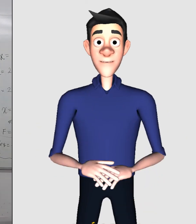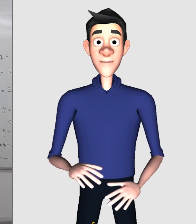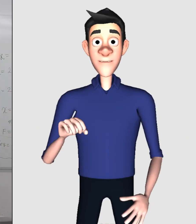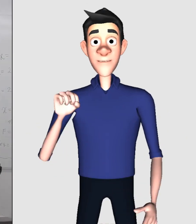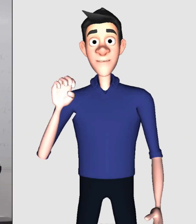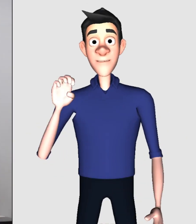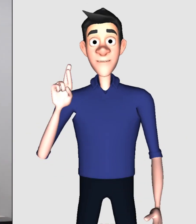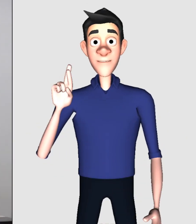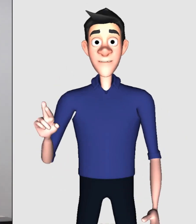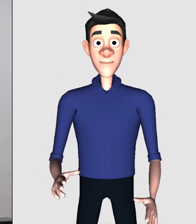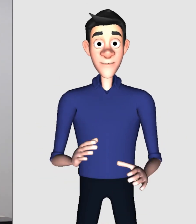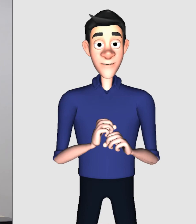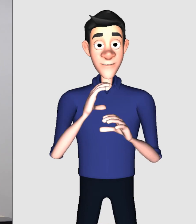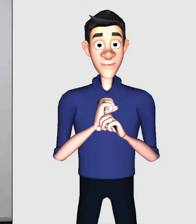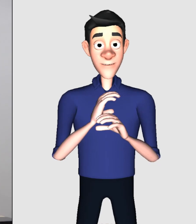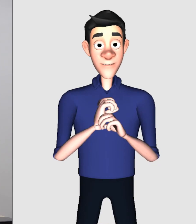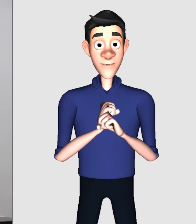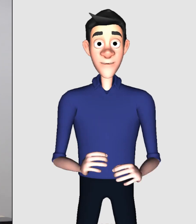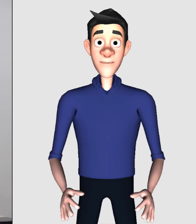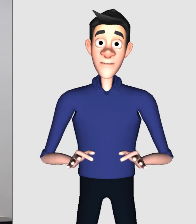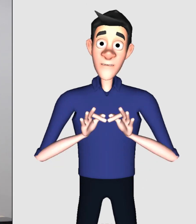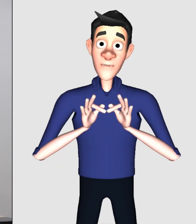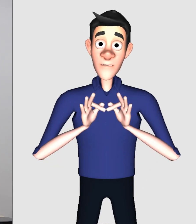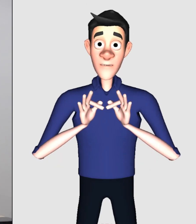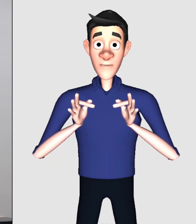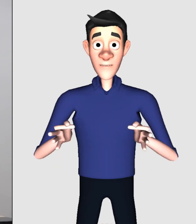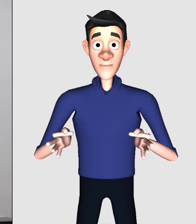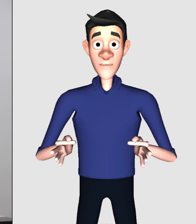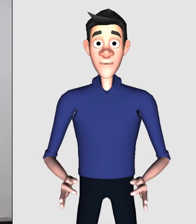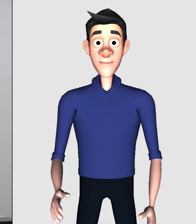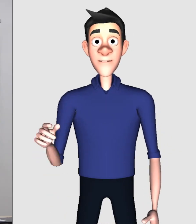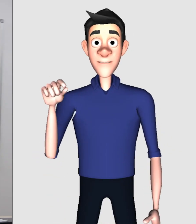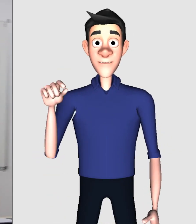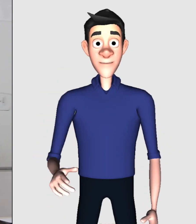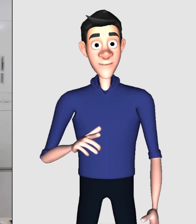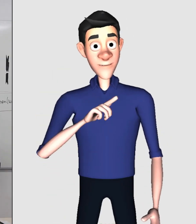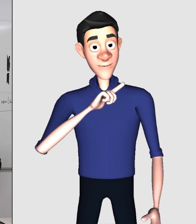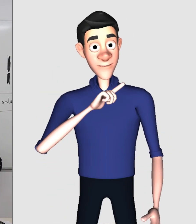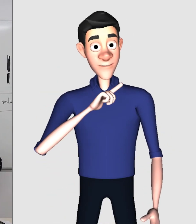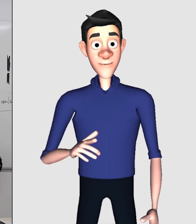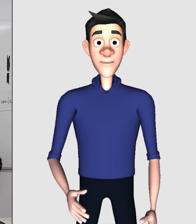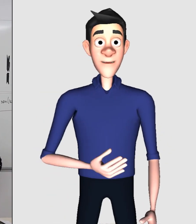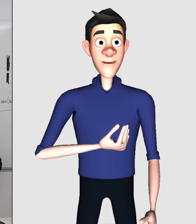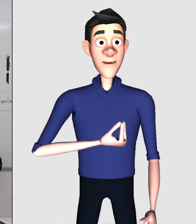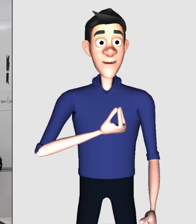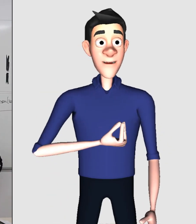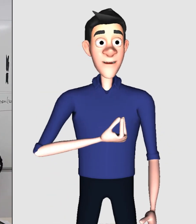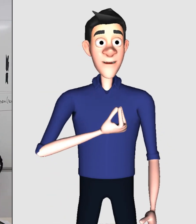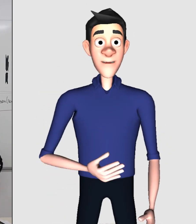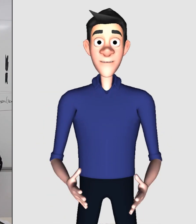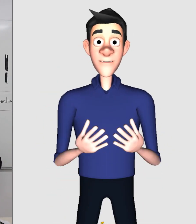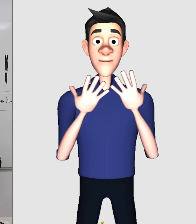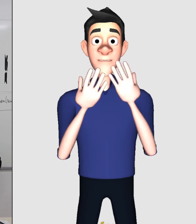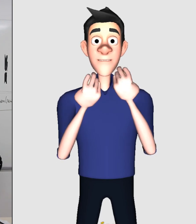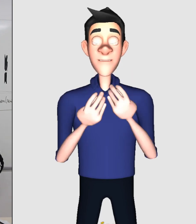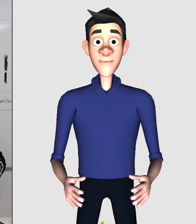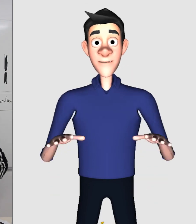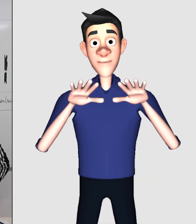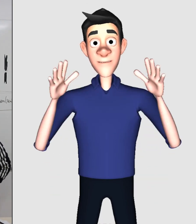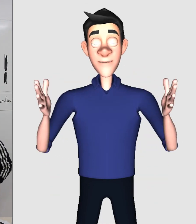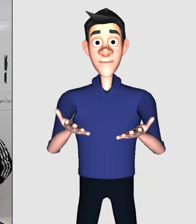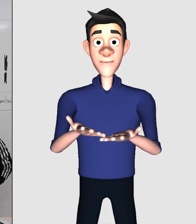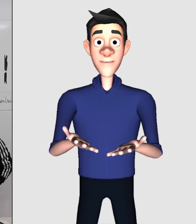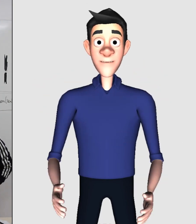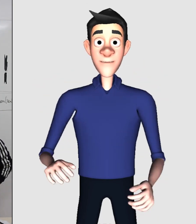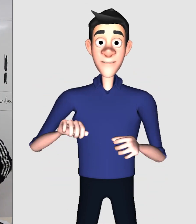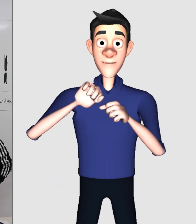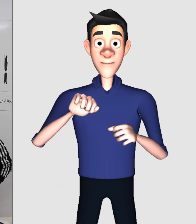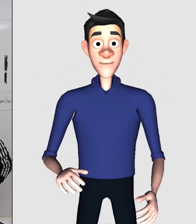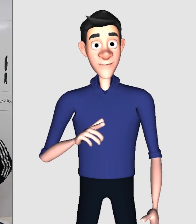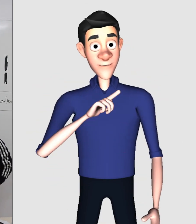A forma que foi feita a equivalência, utilizando força elástica é o mais simples que existe